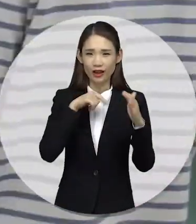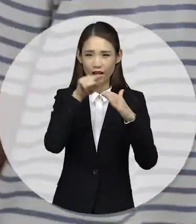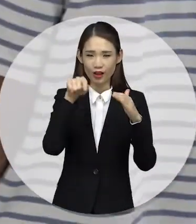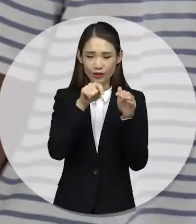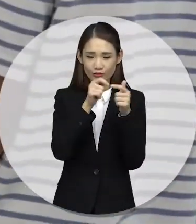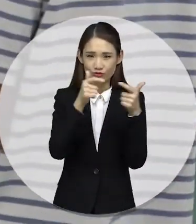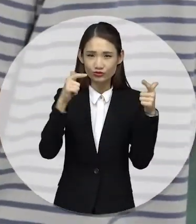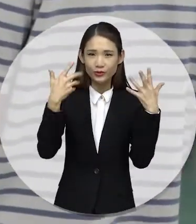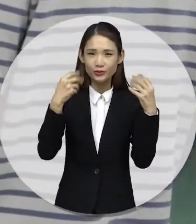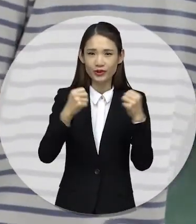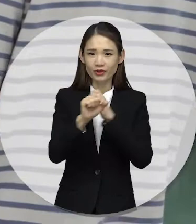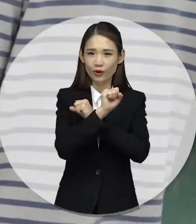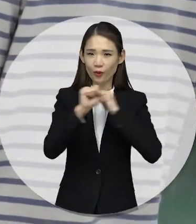김한솔 : 공간도 좀 넓고 그런가?